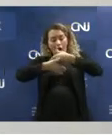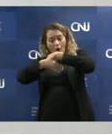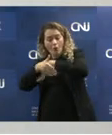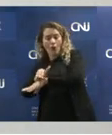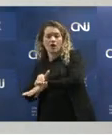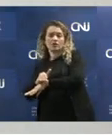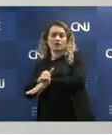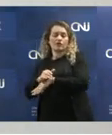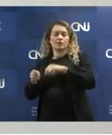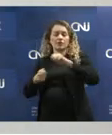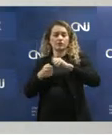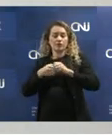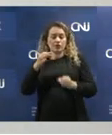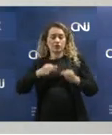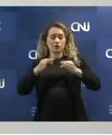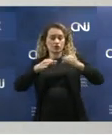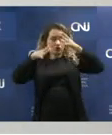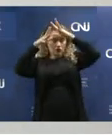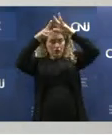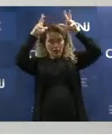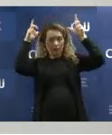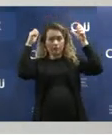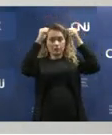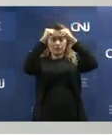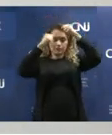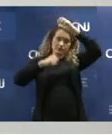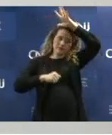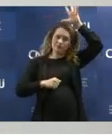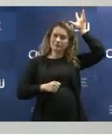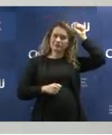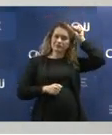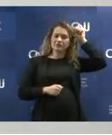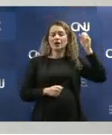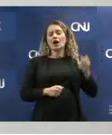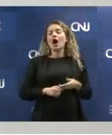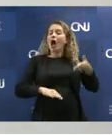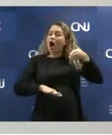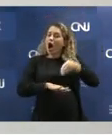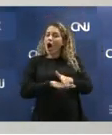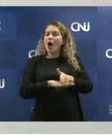Quando o julgamento no Tribunal de Justiça do Estado do Amazonas. Excelência, a prova é tamanha